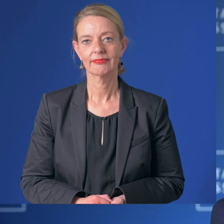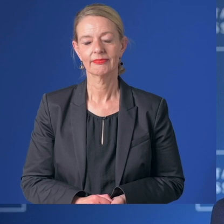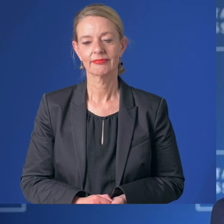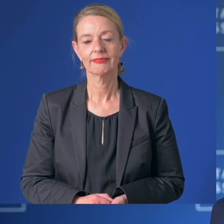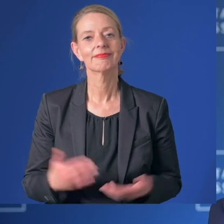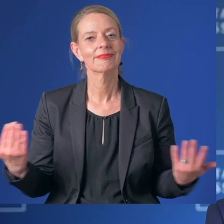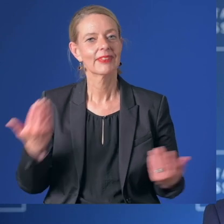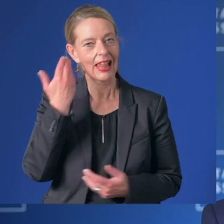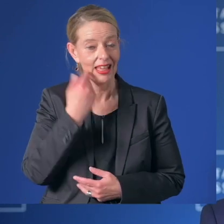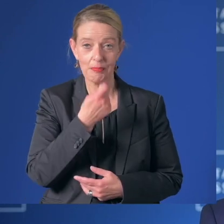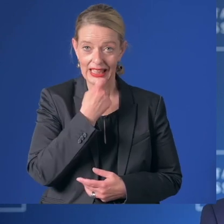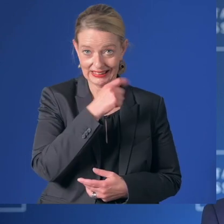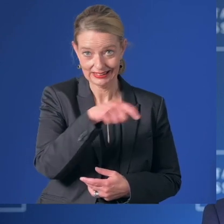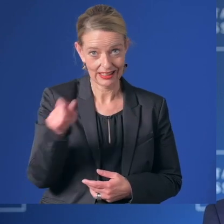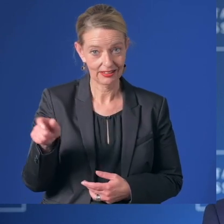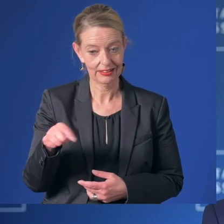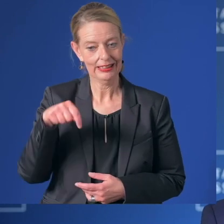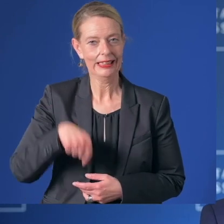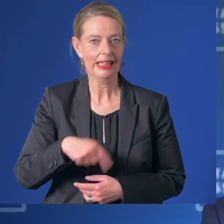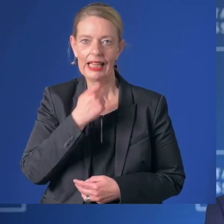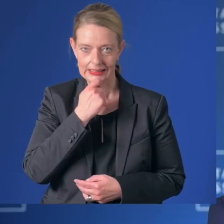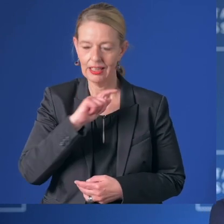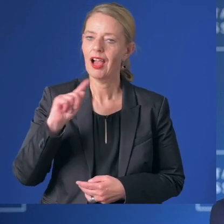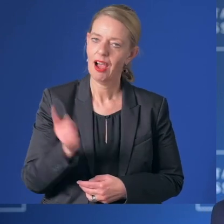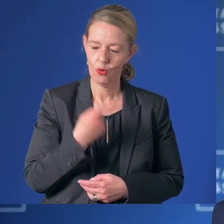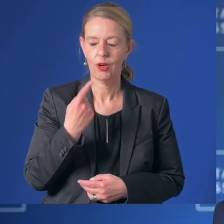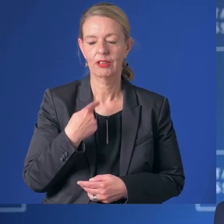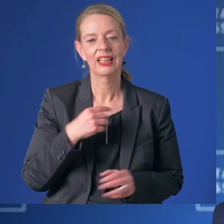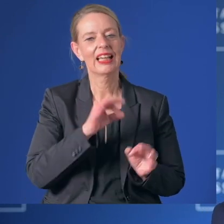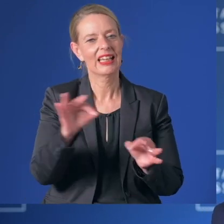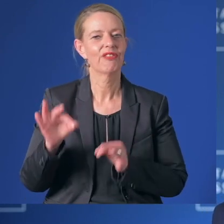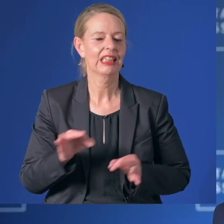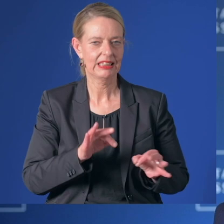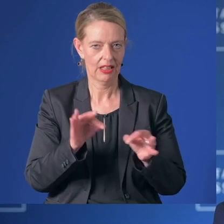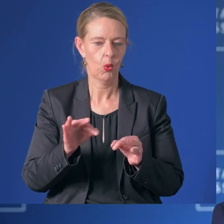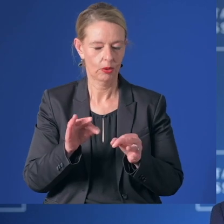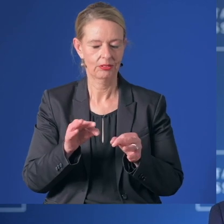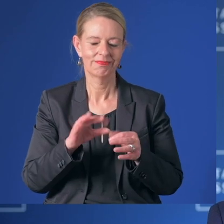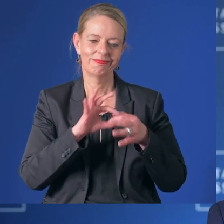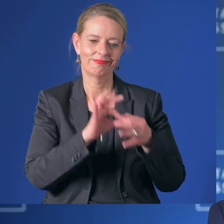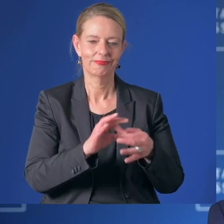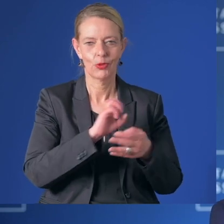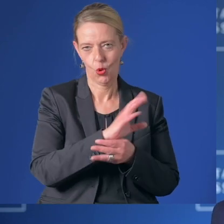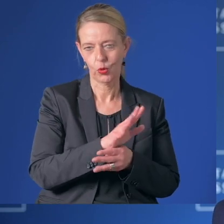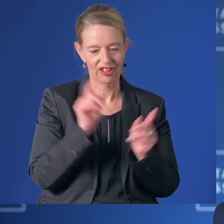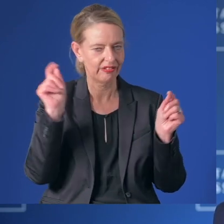Liebe Essenerinnen und Essener, auch bei uns entwickelt sich das Infektionsgeschehen rund um das Coronavirus rückläufig.